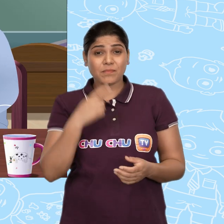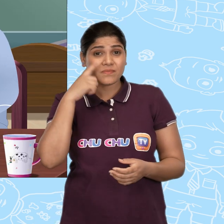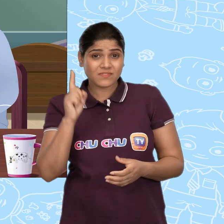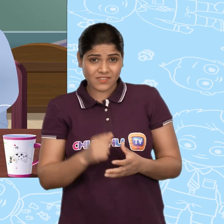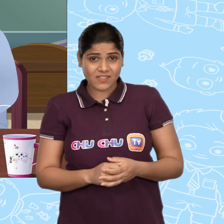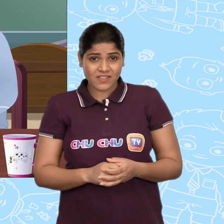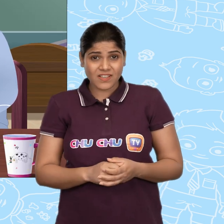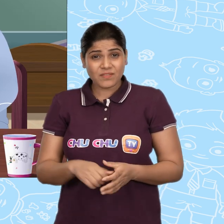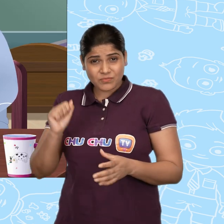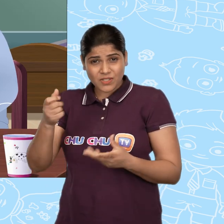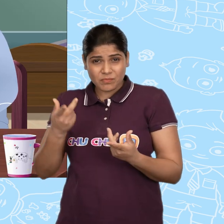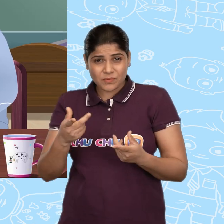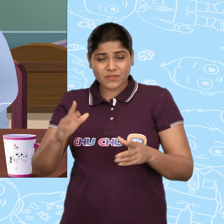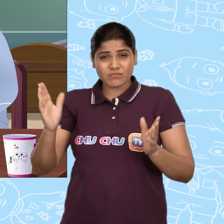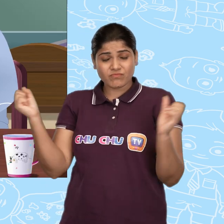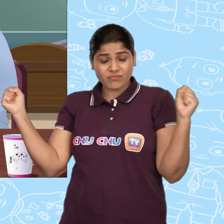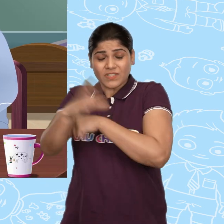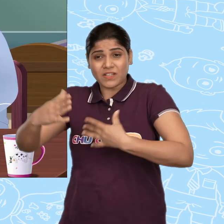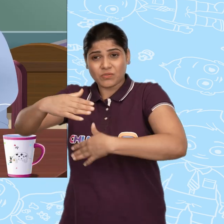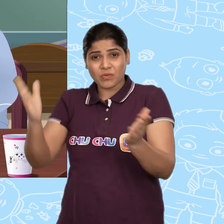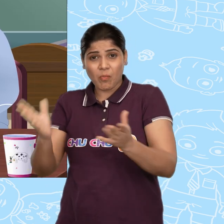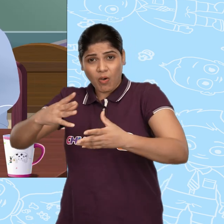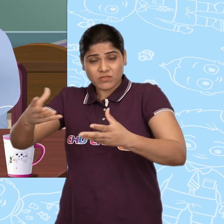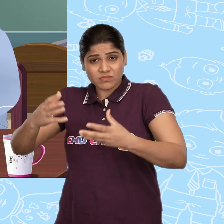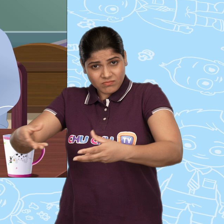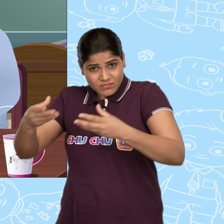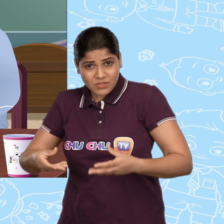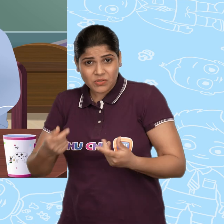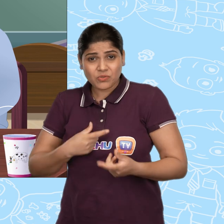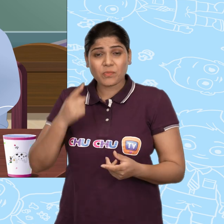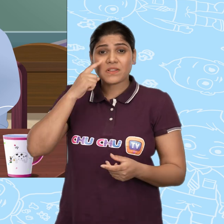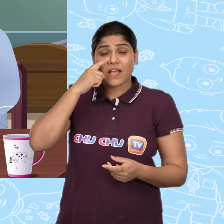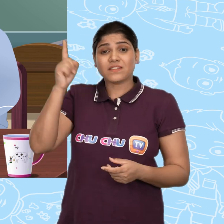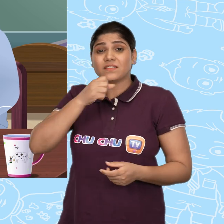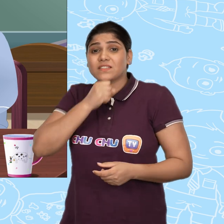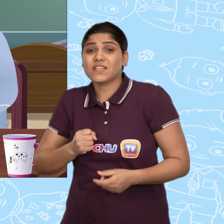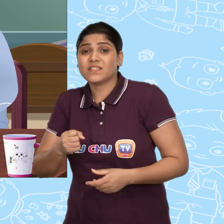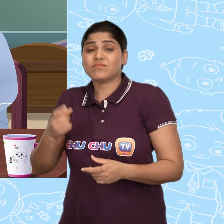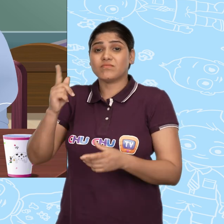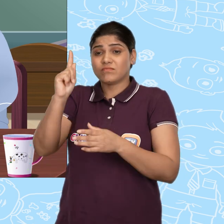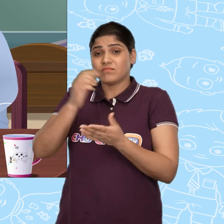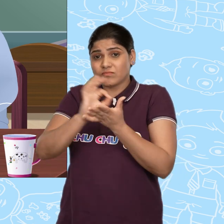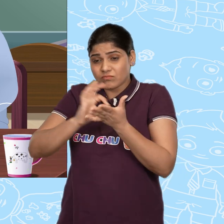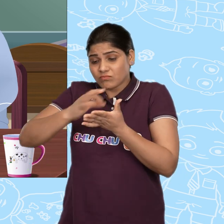पापा क्या मै आपके जादू का पिटारा ले सकता हूँ क्योंकि मै दादी की सुई ढूंढना चाहता हूँ